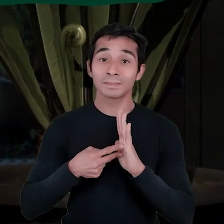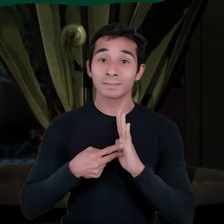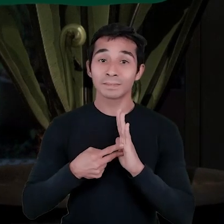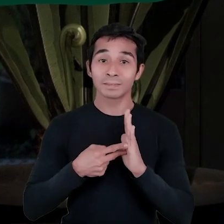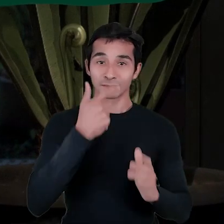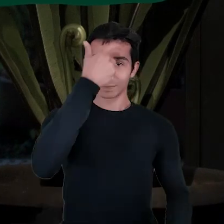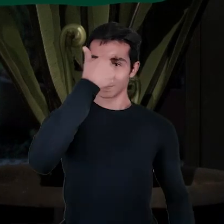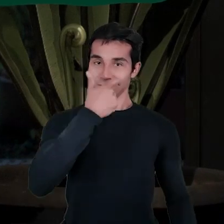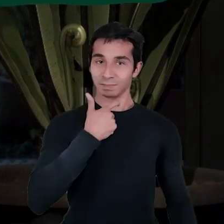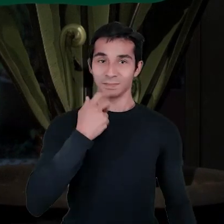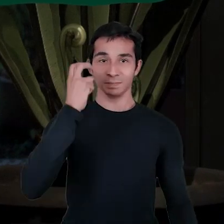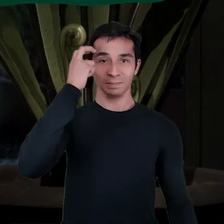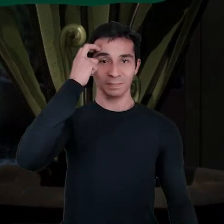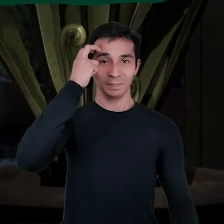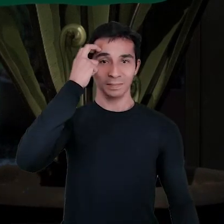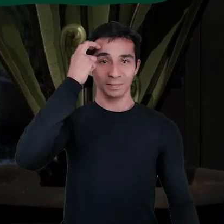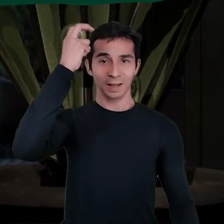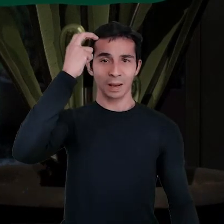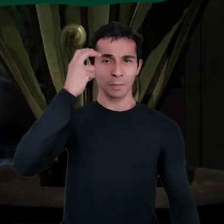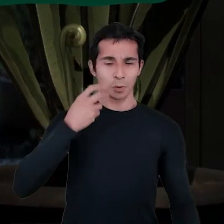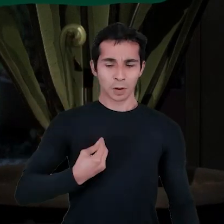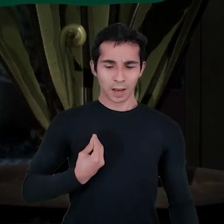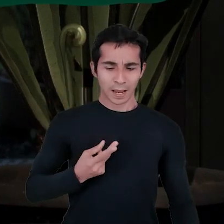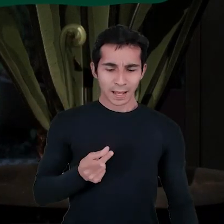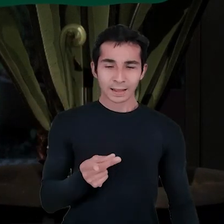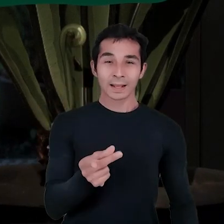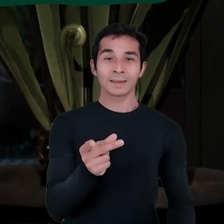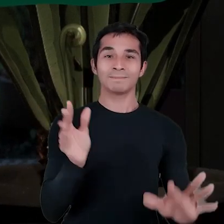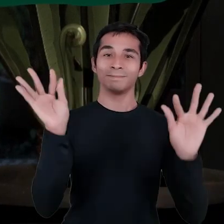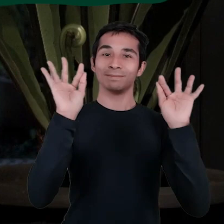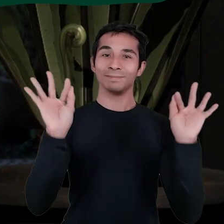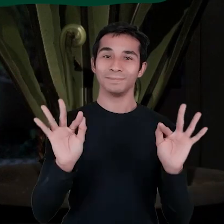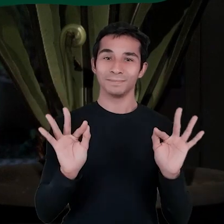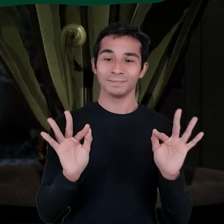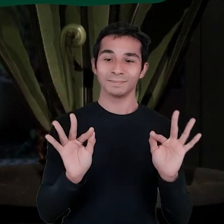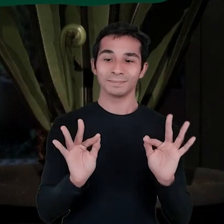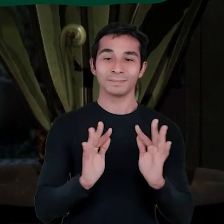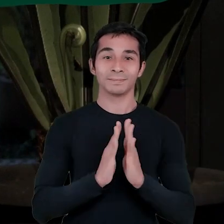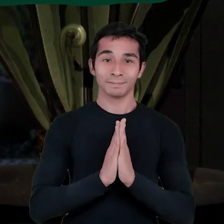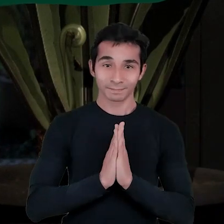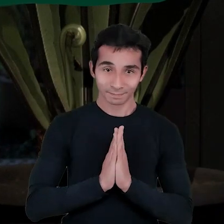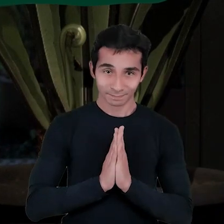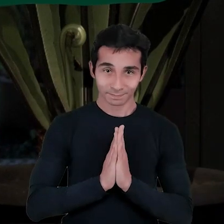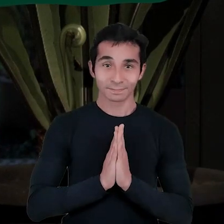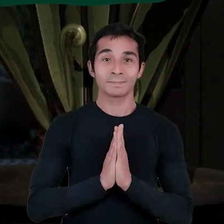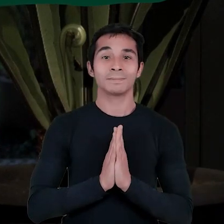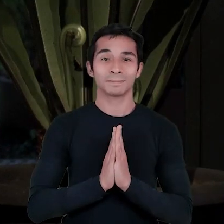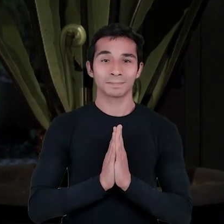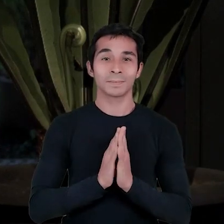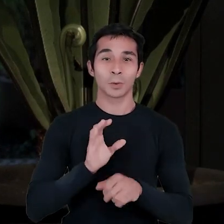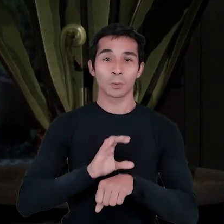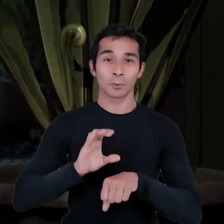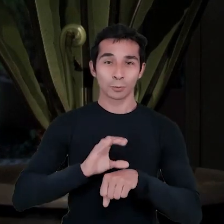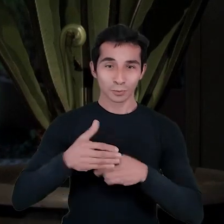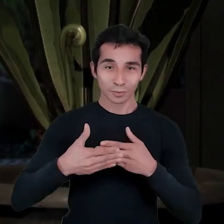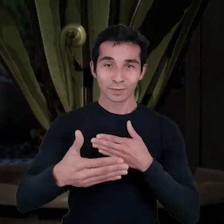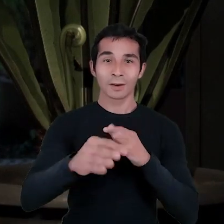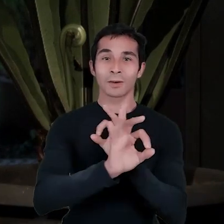que em essência quer dizer que você é sábio, eterno e feliz. Namastê.